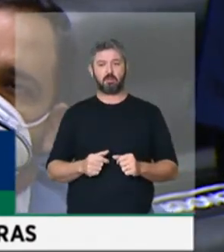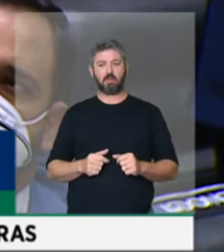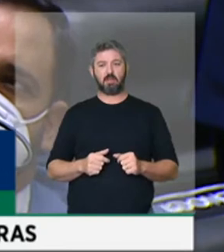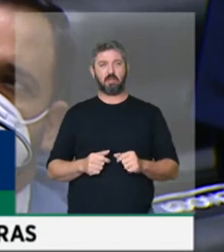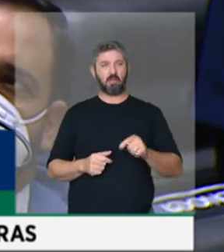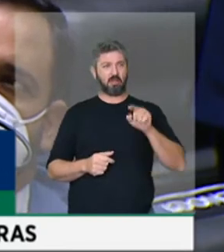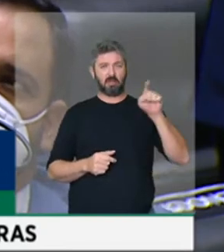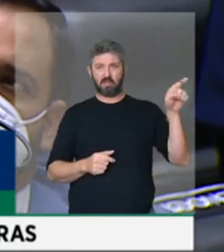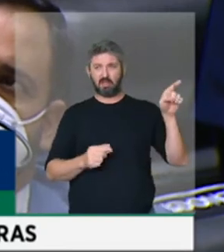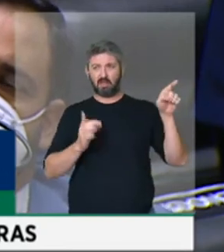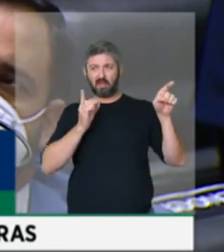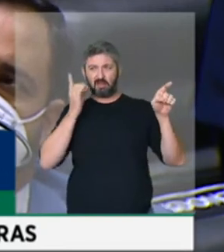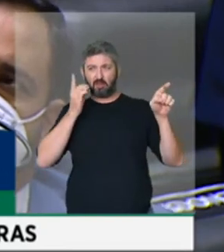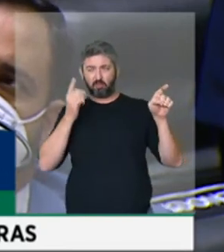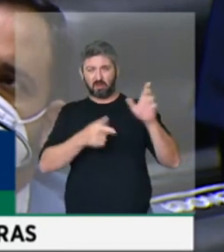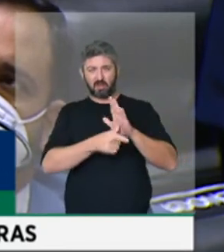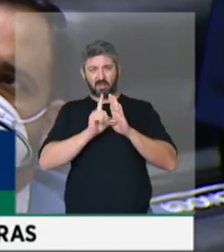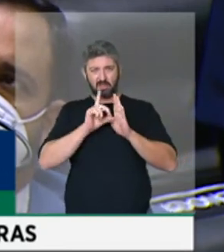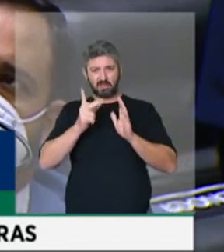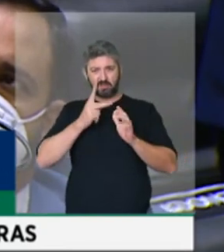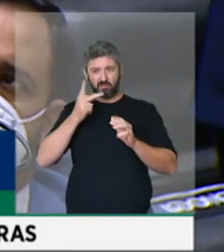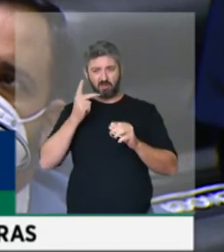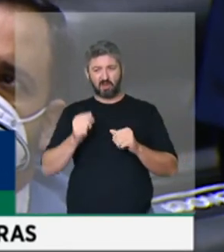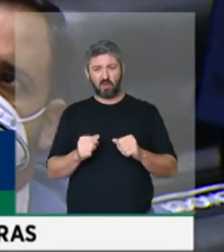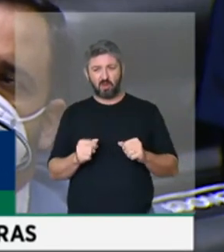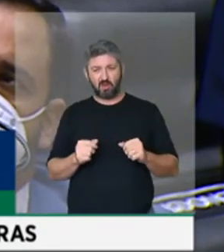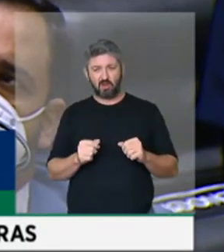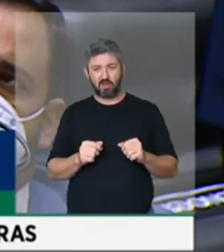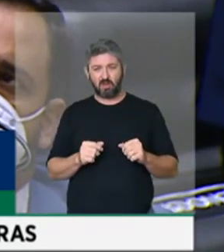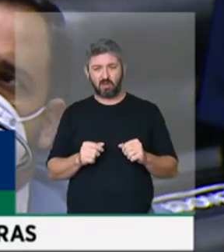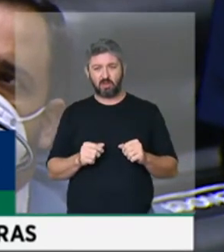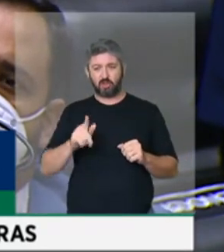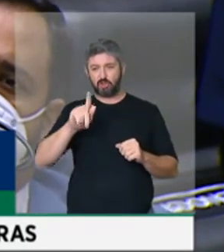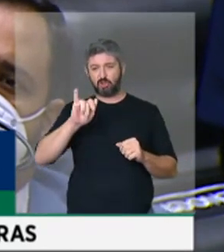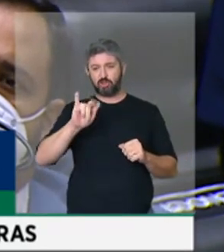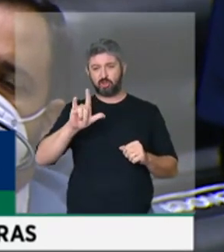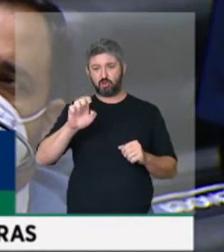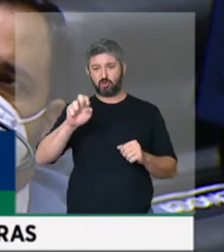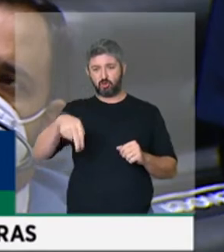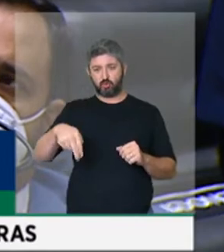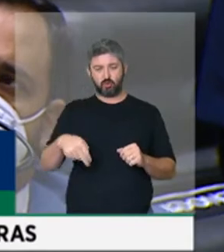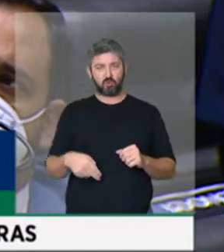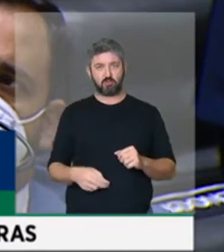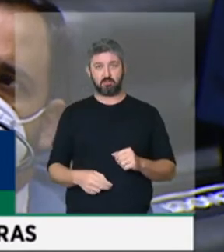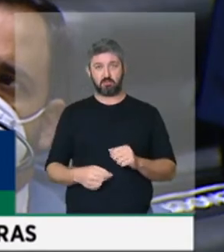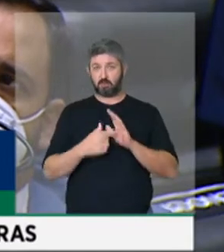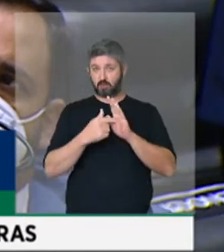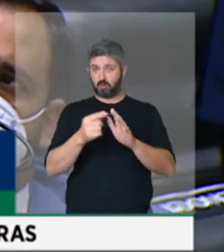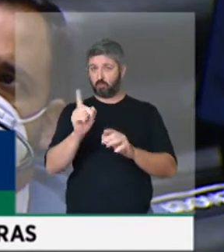PRIMEIRO É PRAXE NESSA CASA OU DEVERIA SER, NÓS NOS DIRIGIRMOS AO DEBATE PARLAMENTAR COM EDUCAÇÃO,